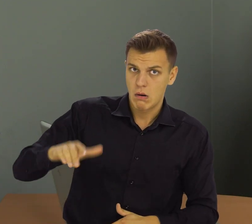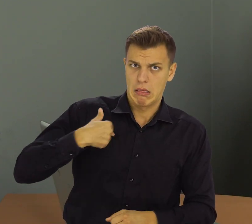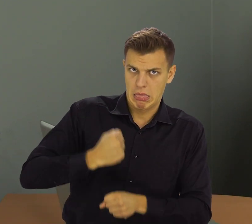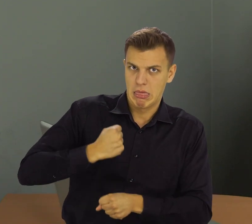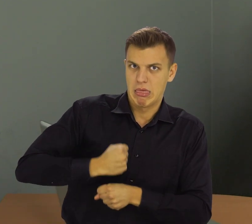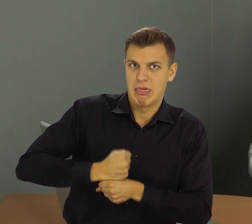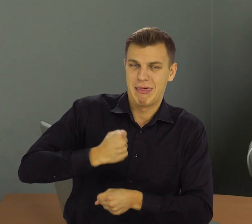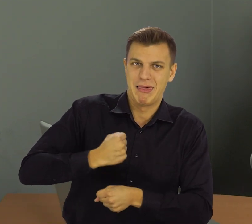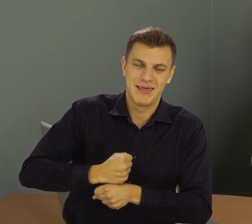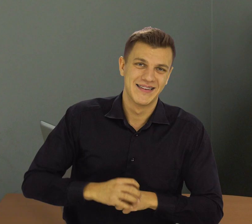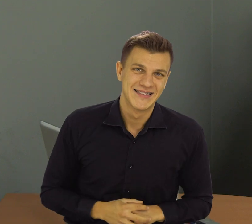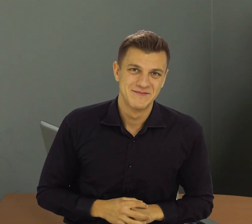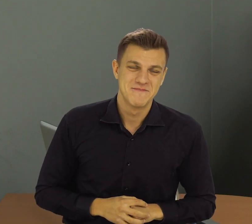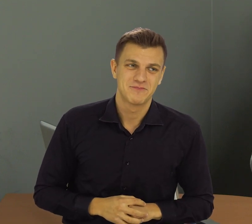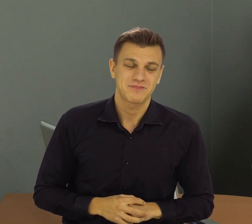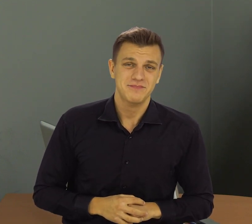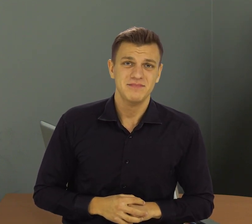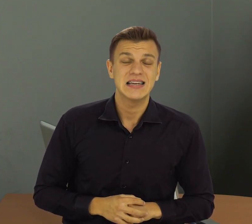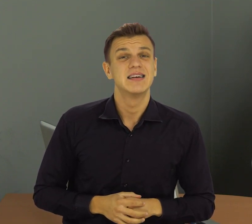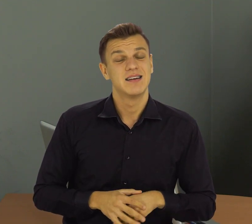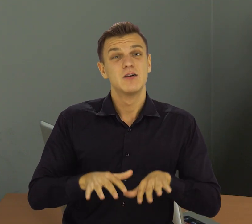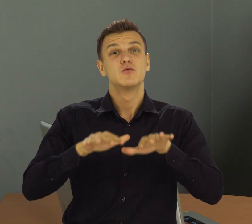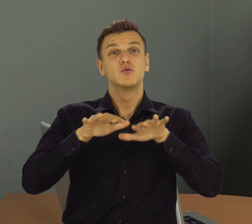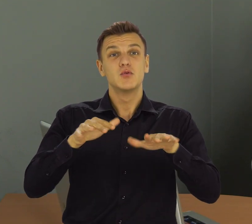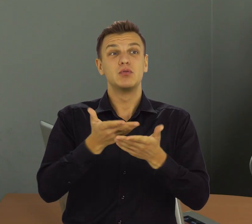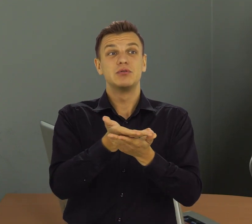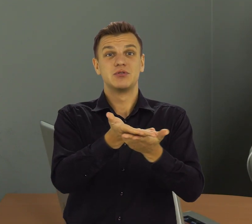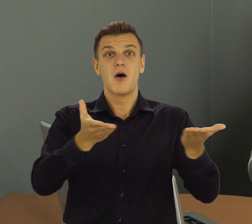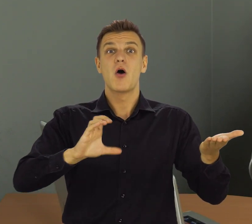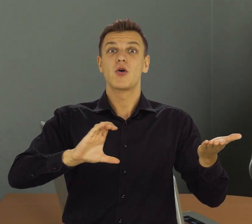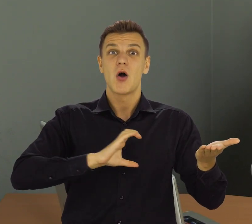Wielu z nas, jako osoby dorosłe, nadal dużą część swojego czasu